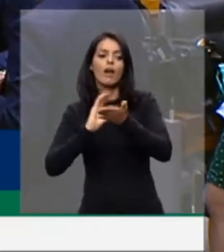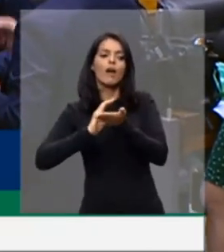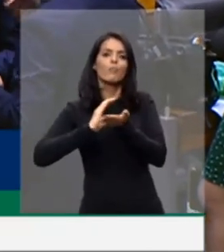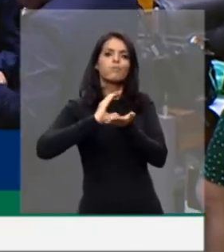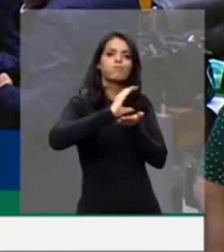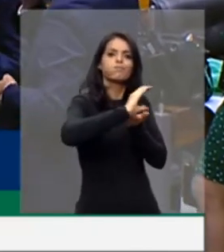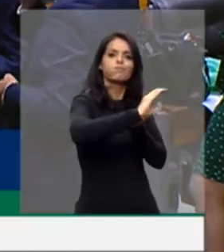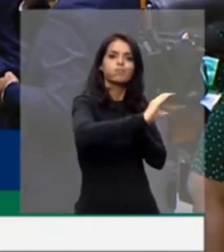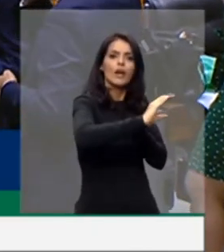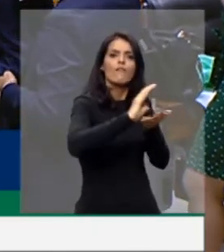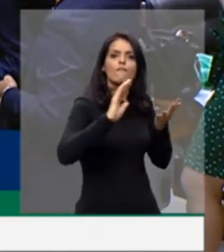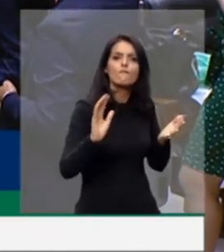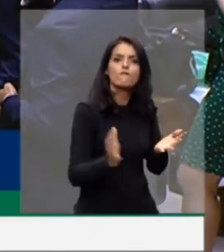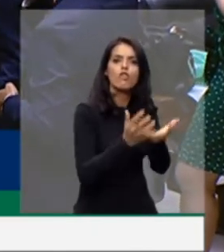PELAS EMPRESAS, CHAMADA CONTA